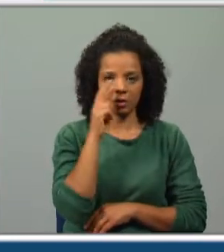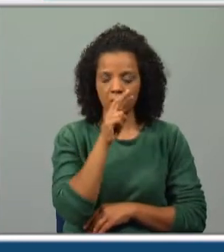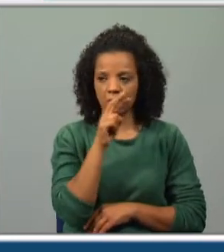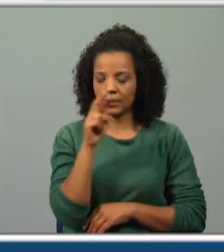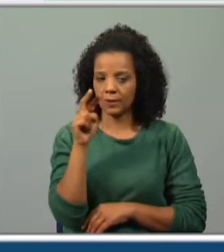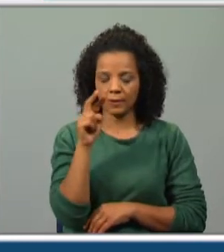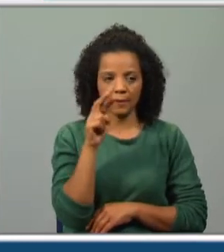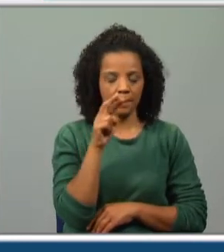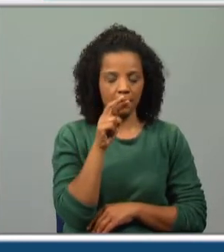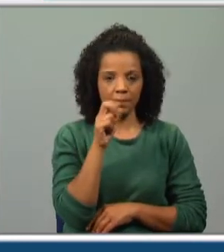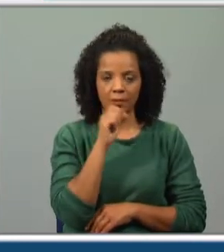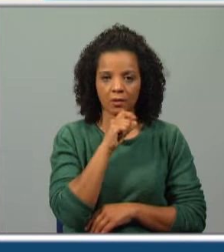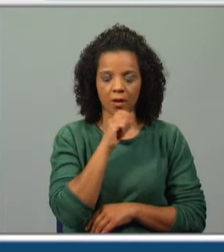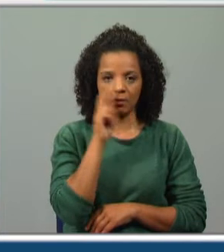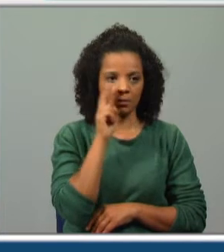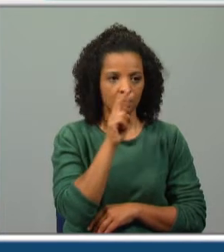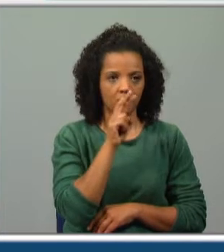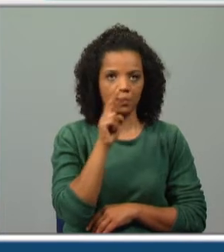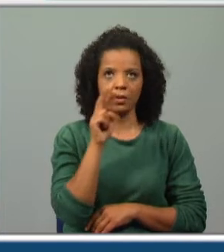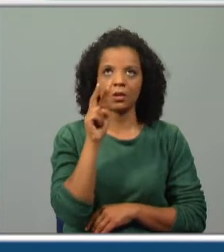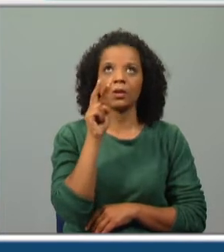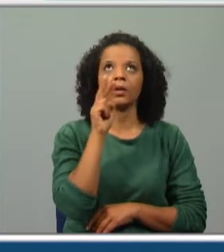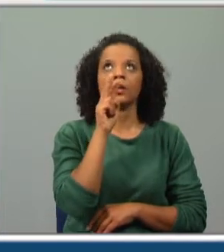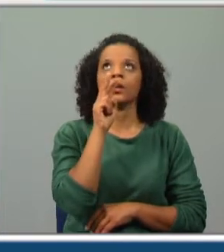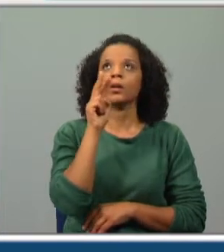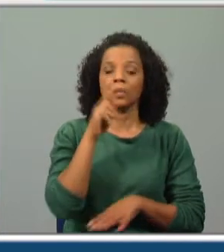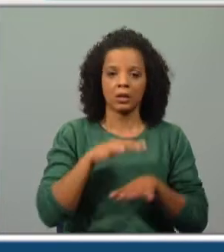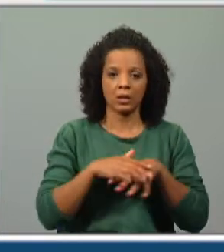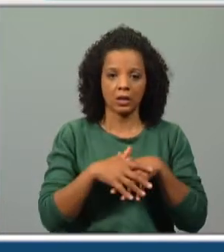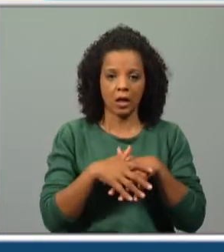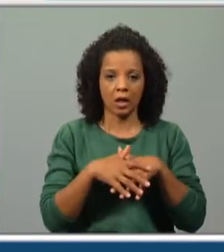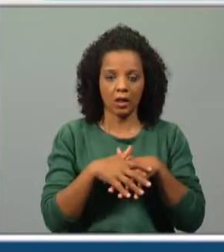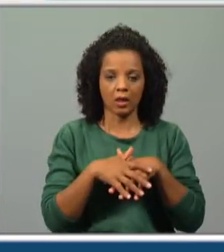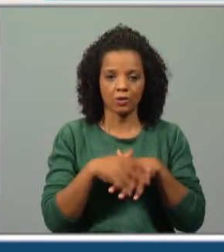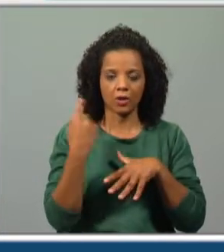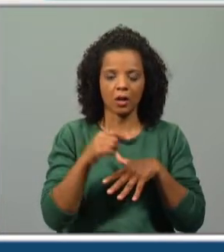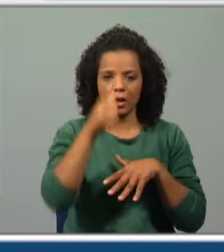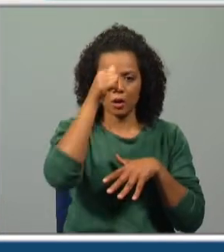se tinham erguido para aquele céu que além das grades se tingia de rosa e de 他們已經升到那片天空在欄杆之外它被染成粉紅色，